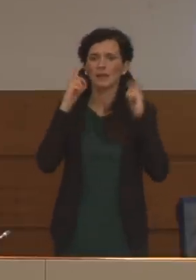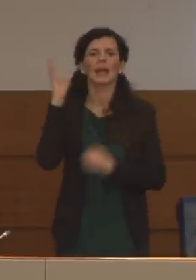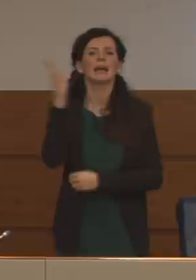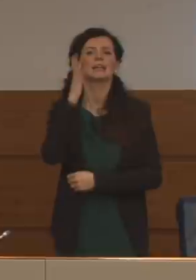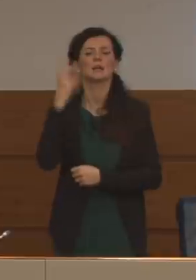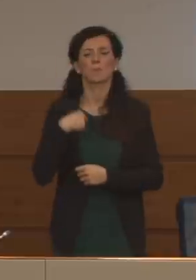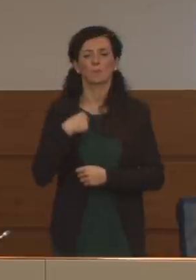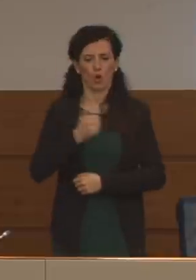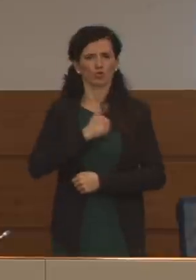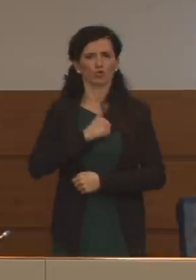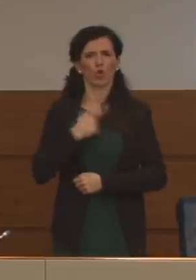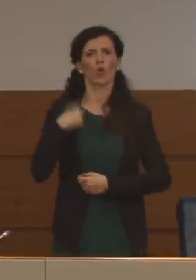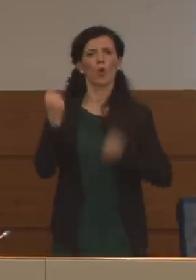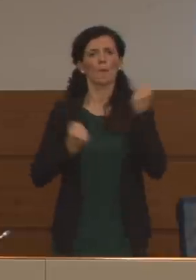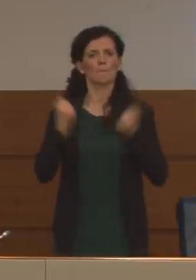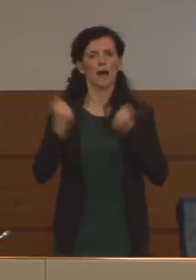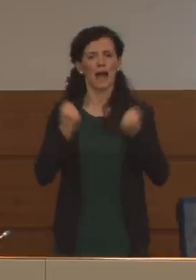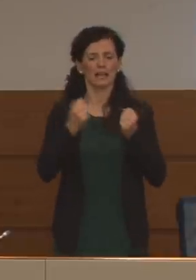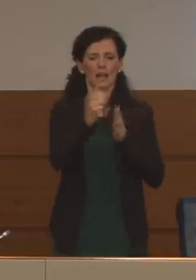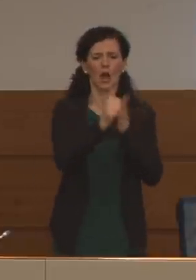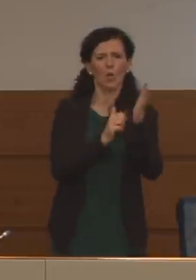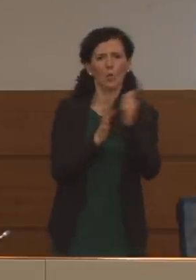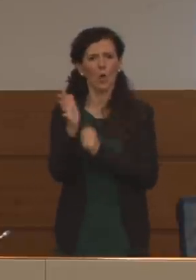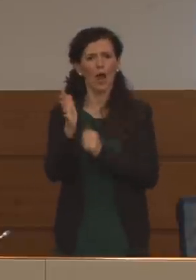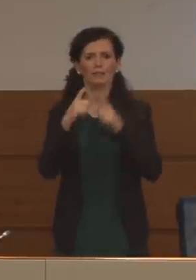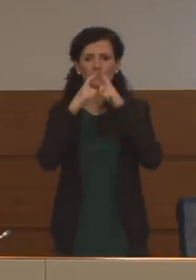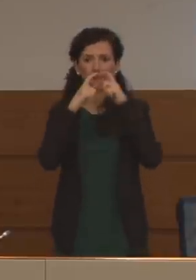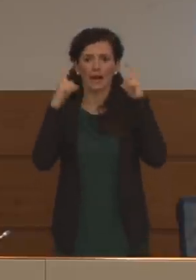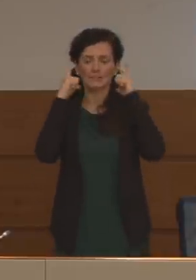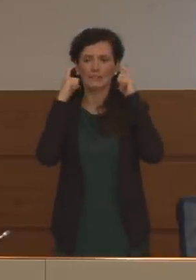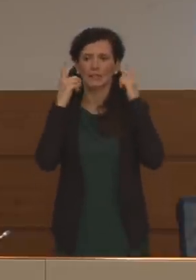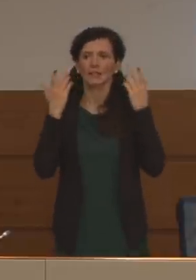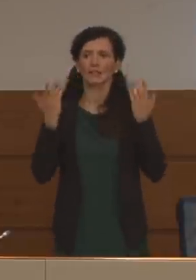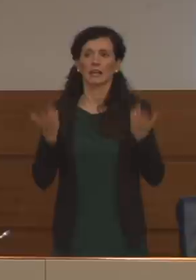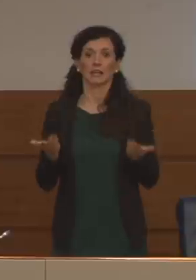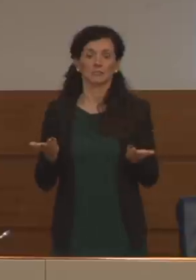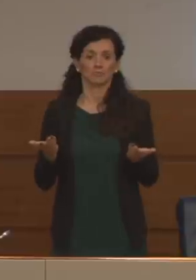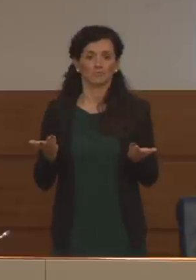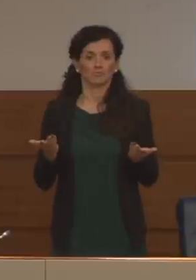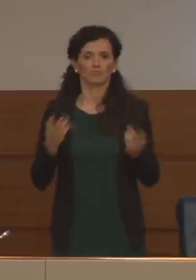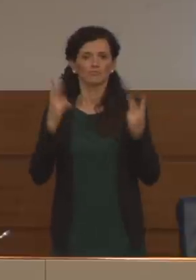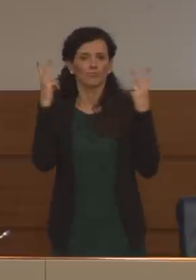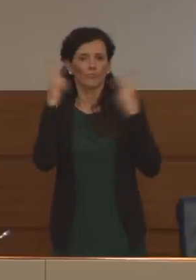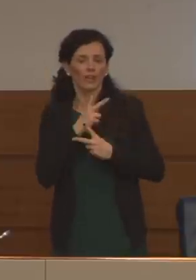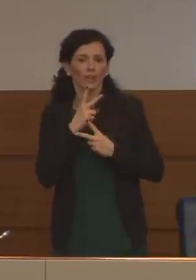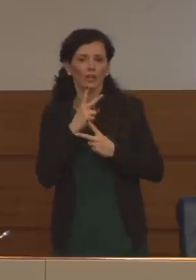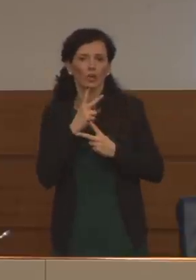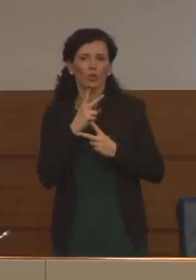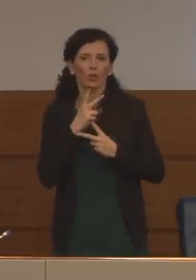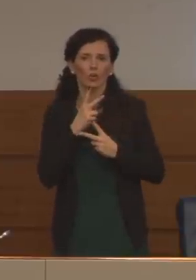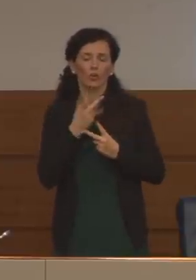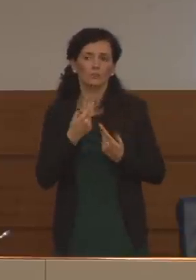in macchina con i guanti e la mascherina onestamente credo che con i presupposti